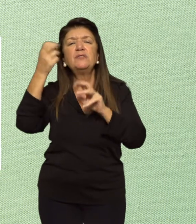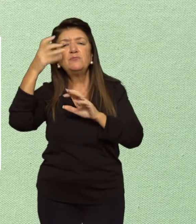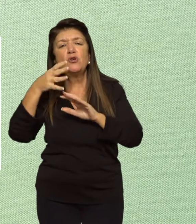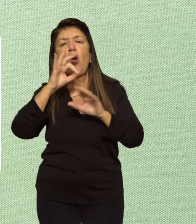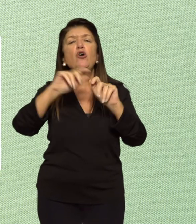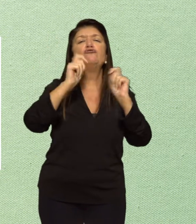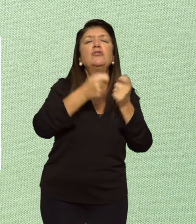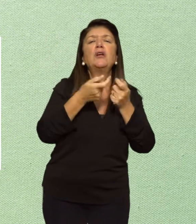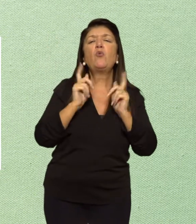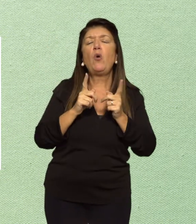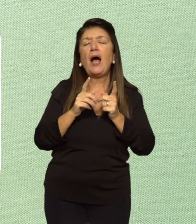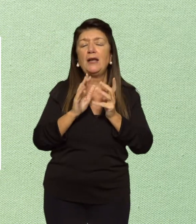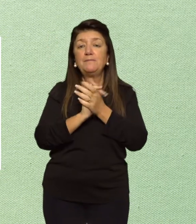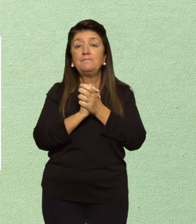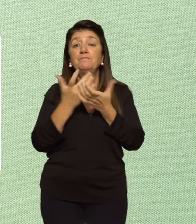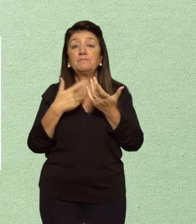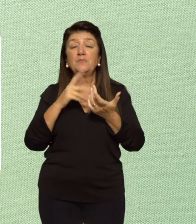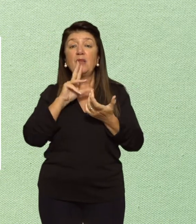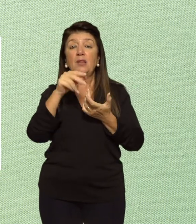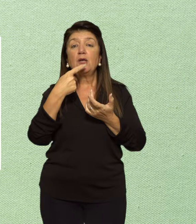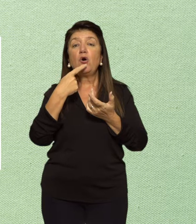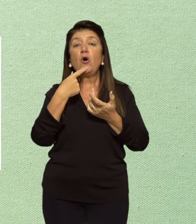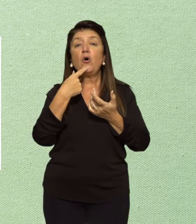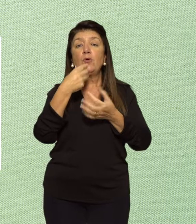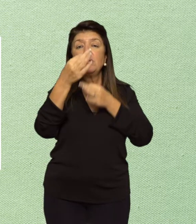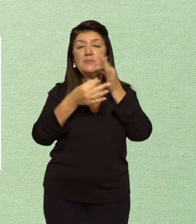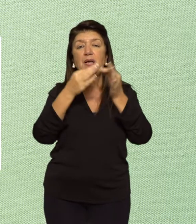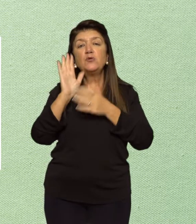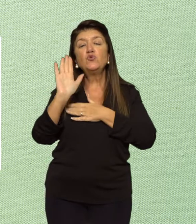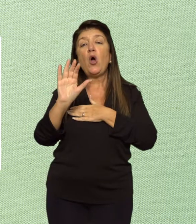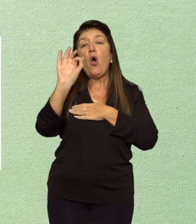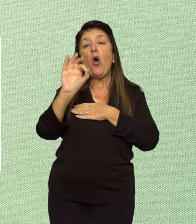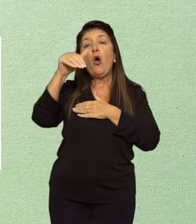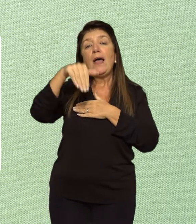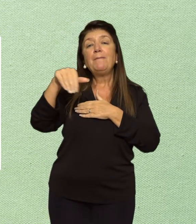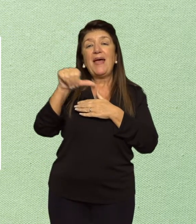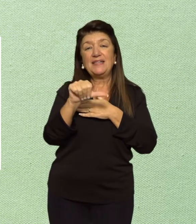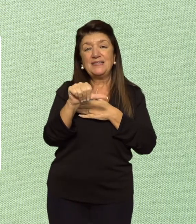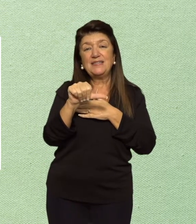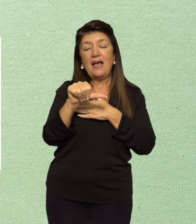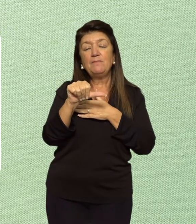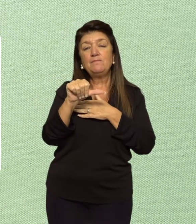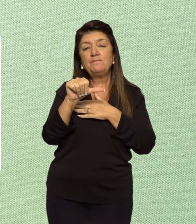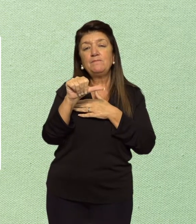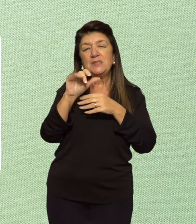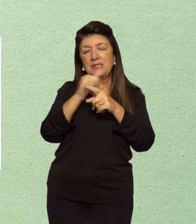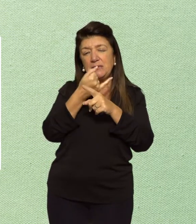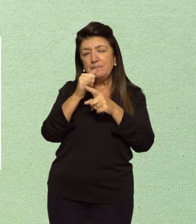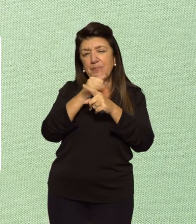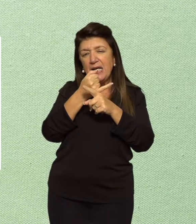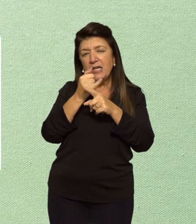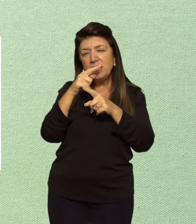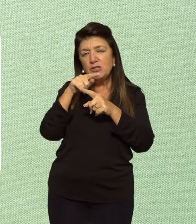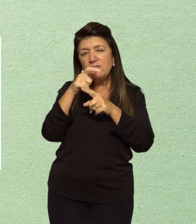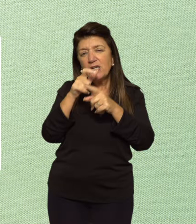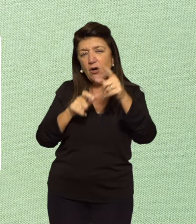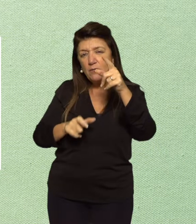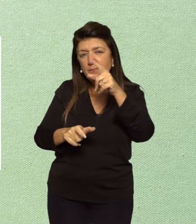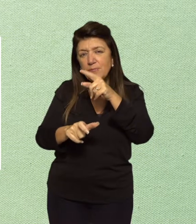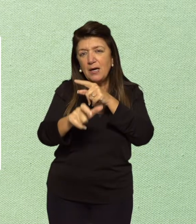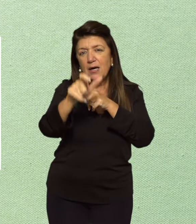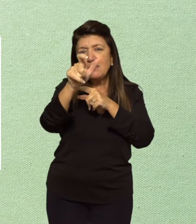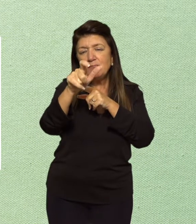dell'OMS per andare un po' più specifico sul fenomeno. L'organizzazione mondiale della sanità